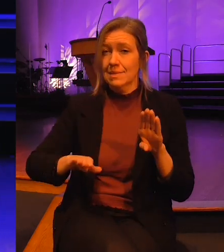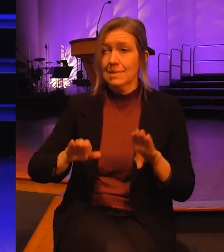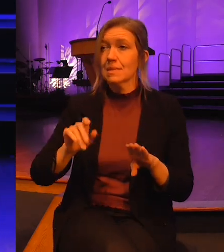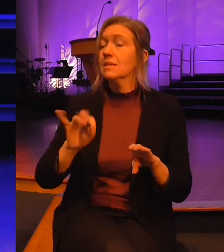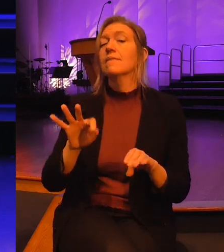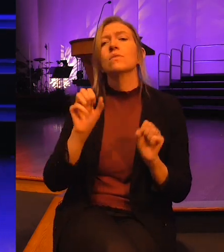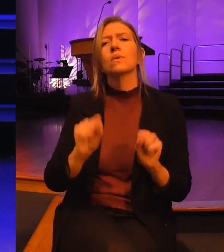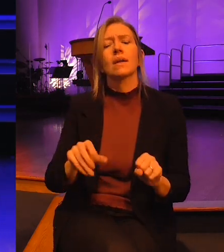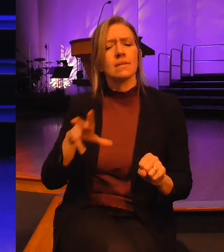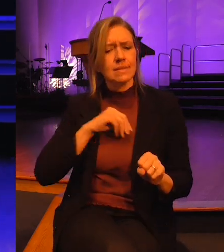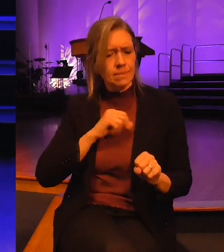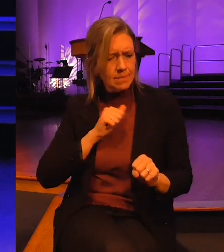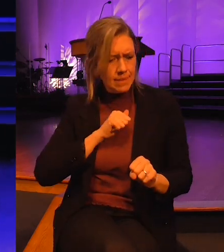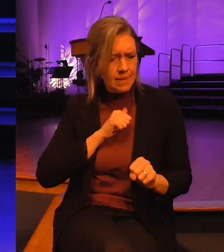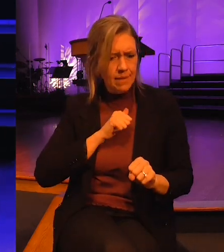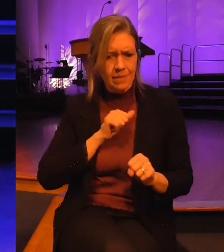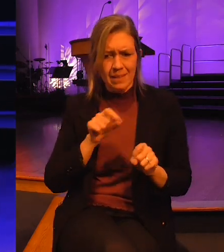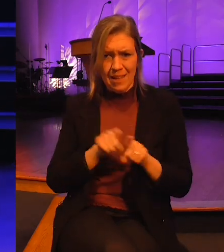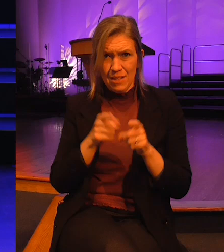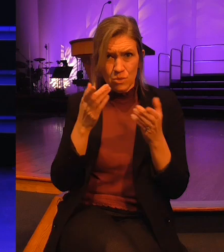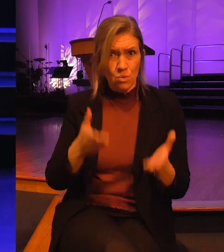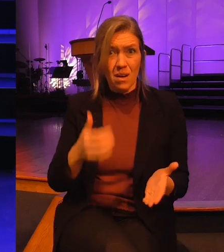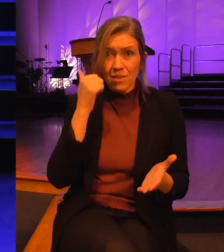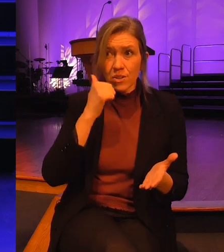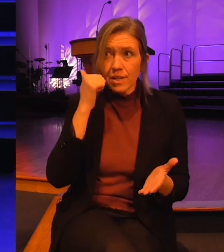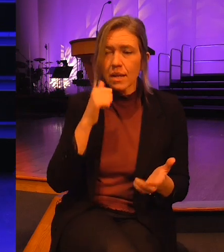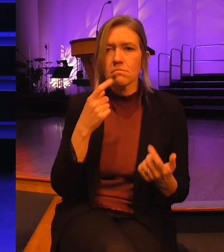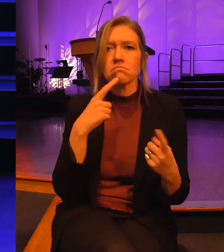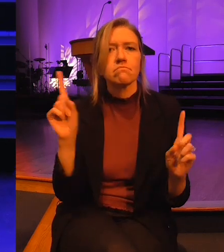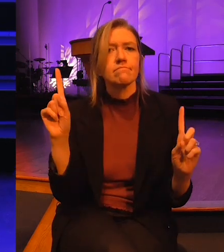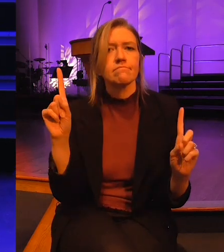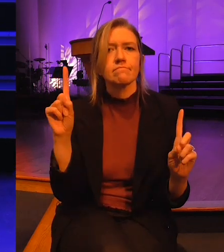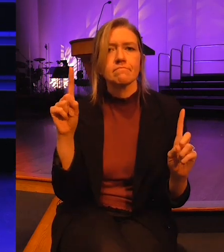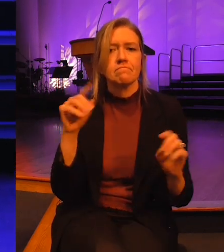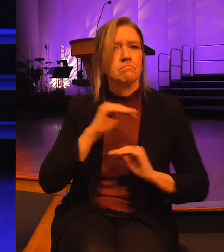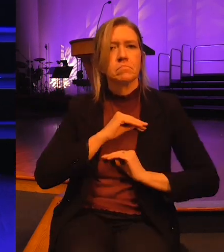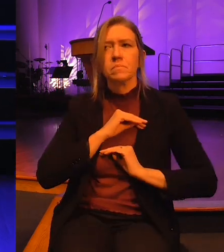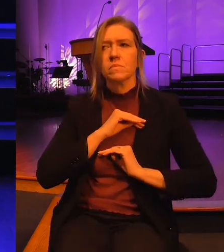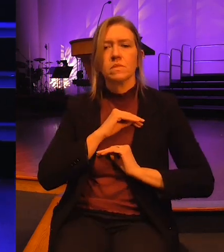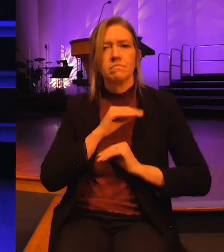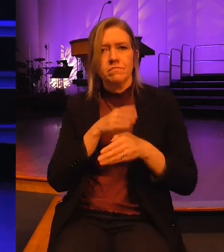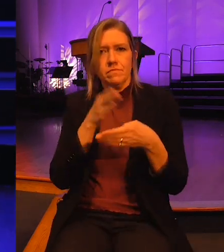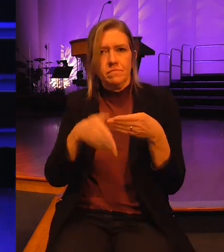los días, lo has hecho. He logrado todo y todo lo demás saldrá